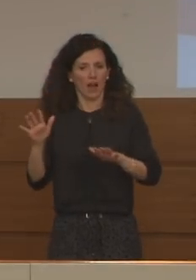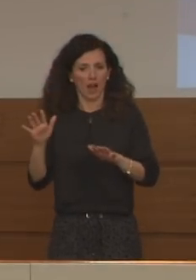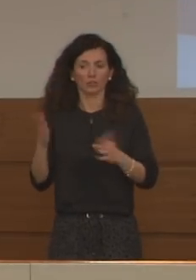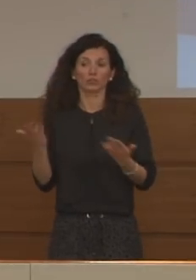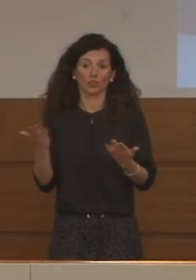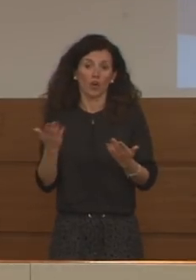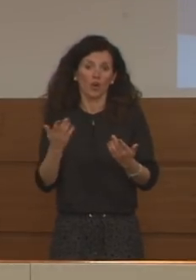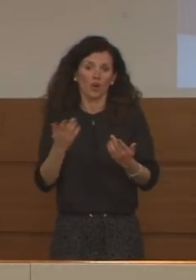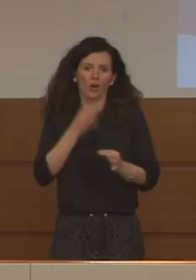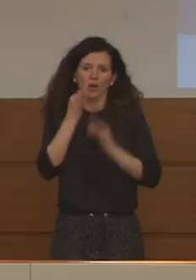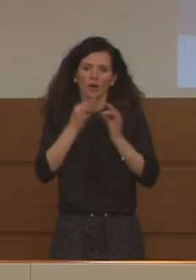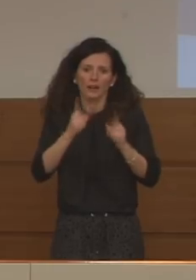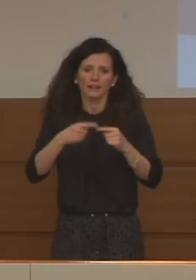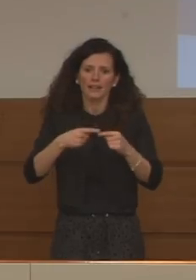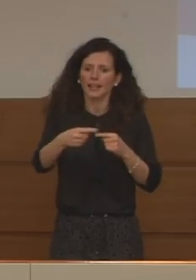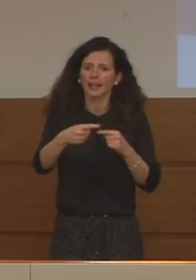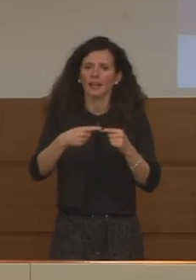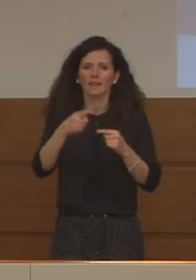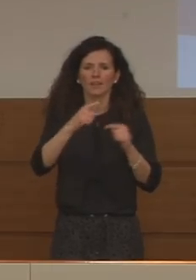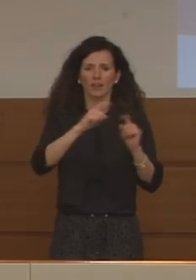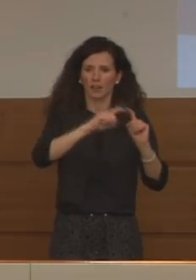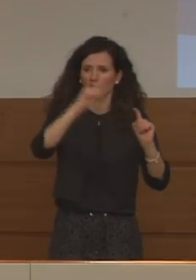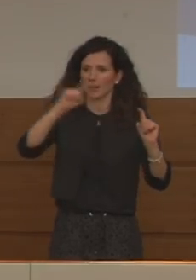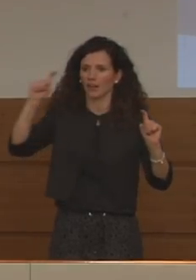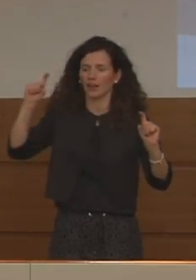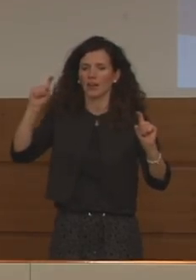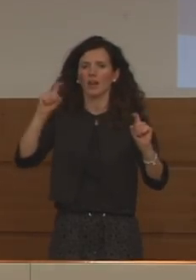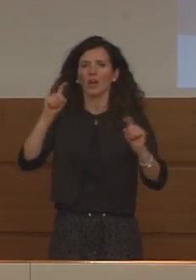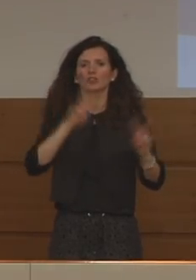meccanismi per evitare il reingresso dell'infezione perché comunque, non